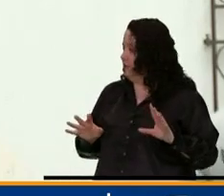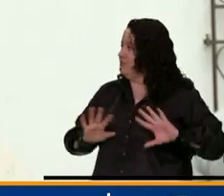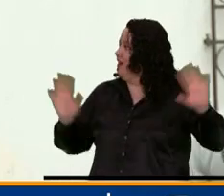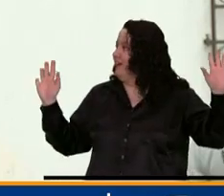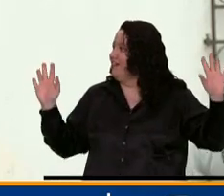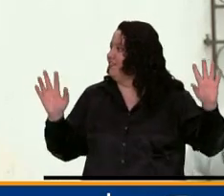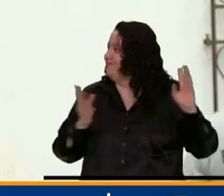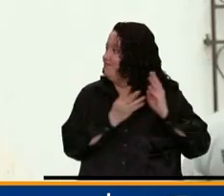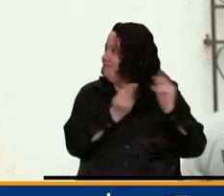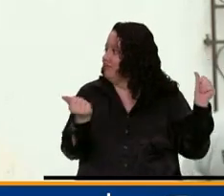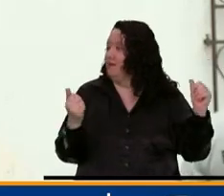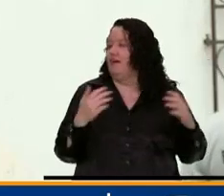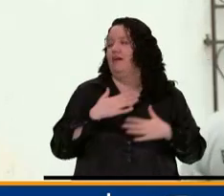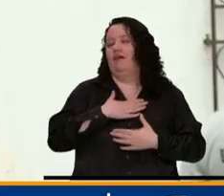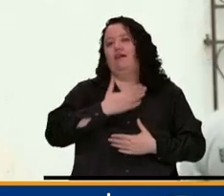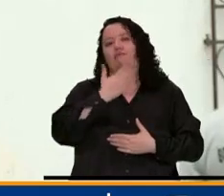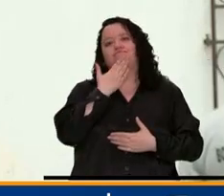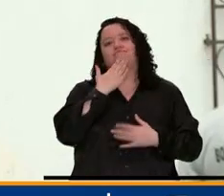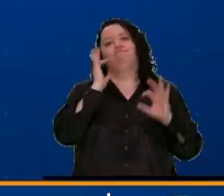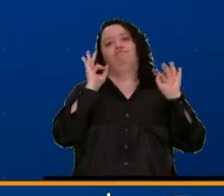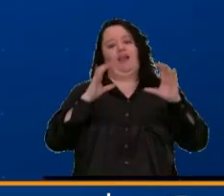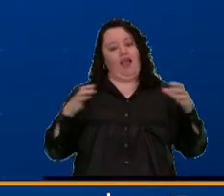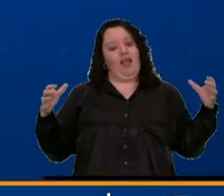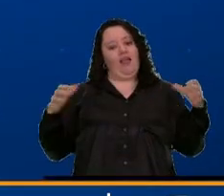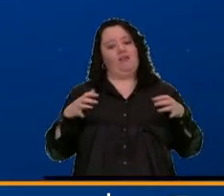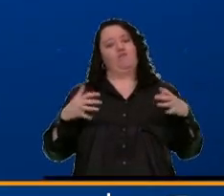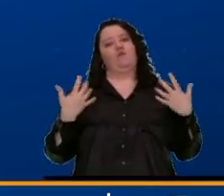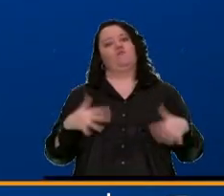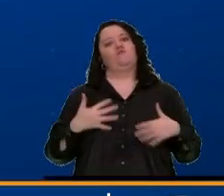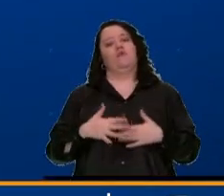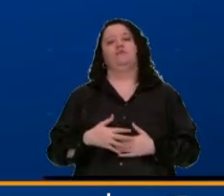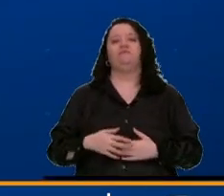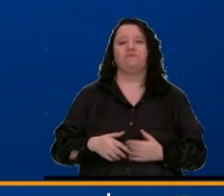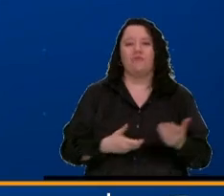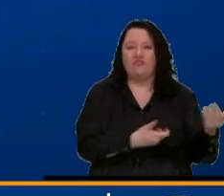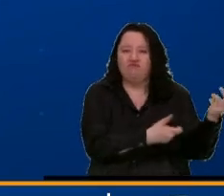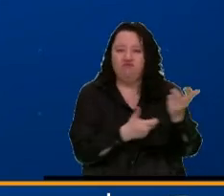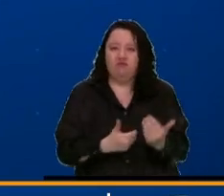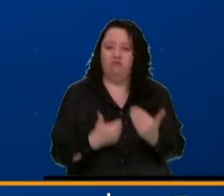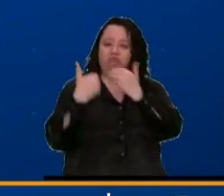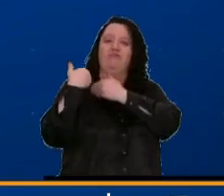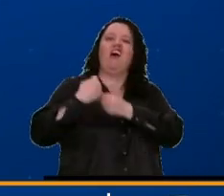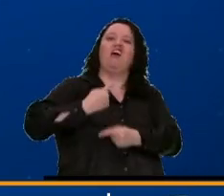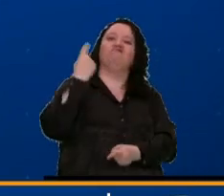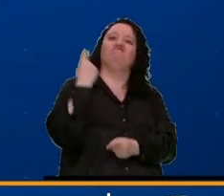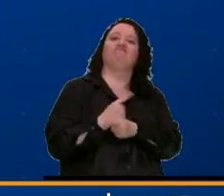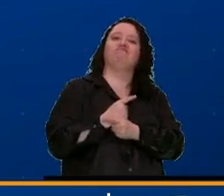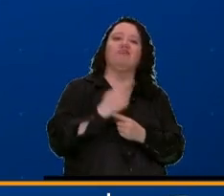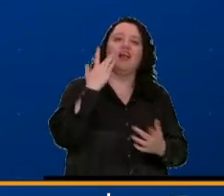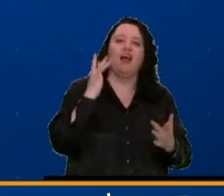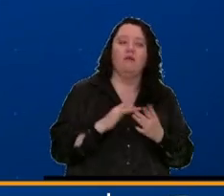entonces, al momento de nosotros tener todo controlado y mirar y echar vista atrás y decir acabamos con eso, es una